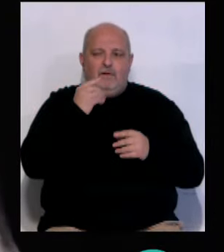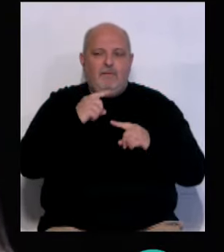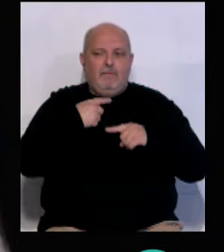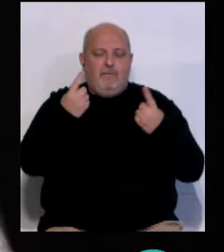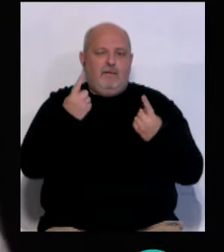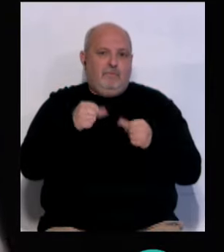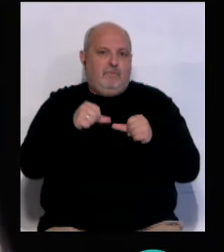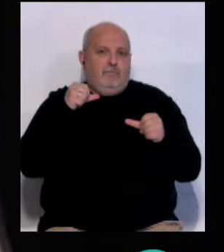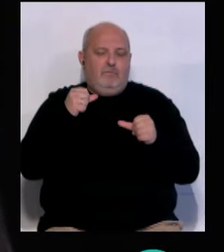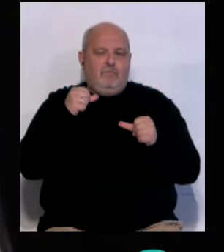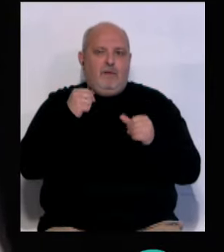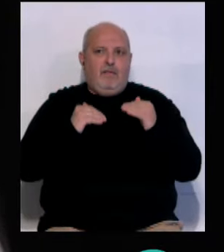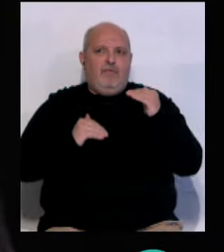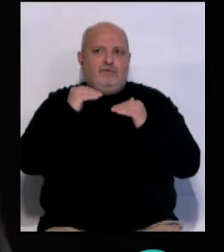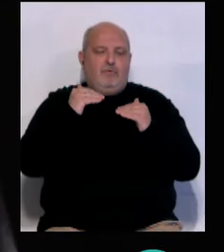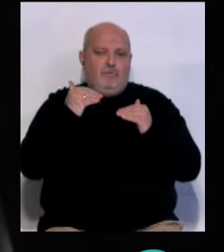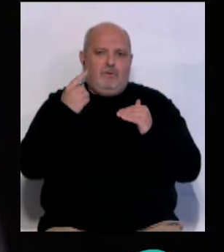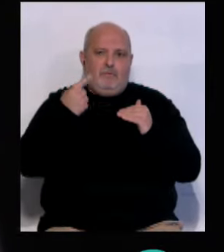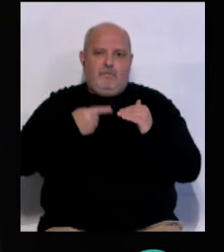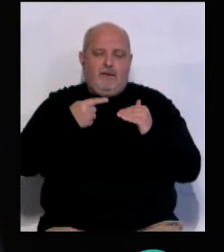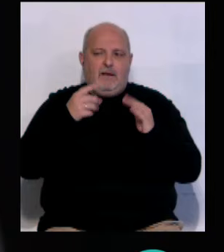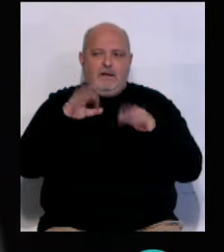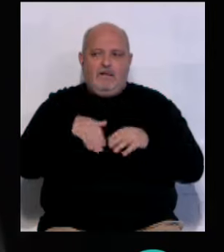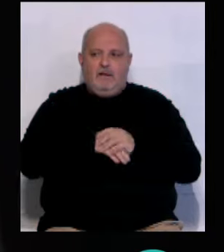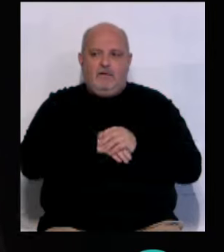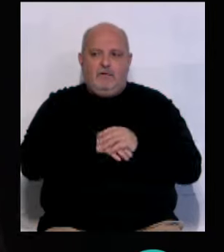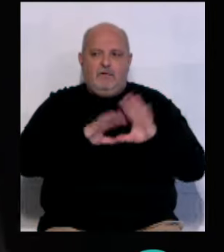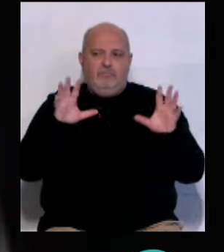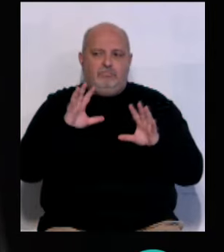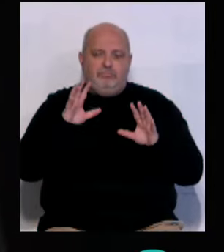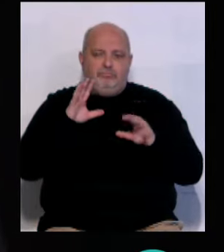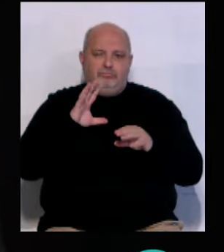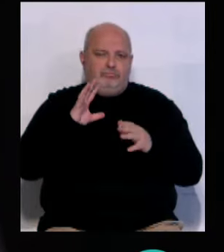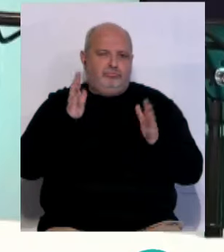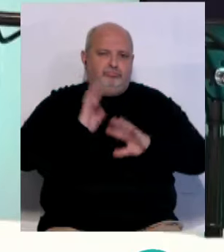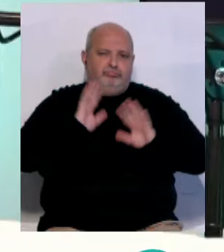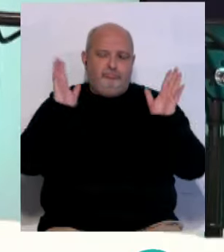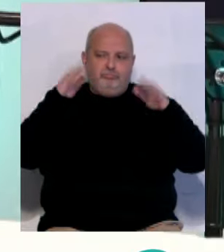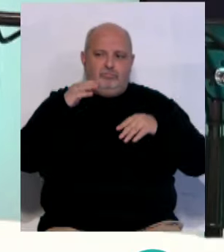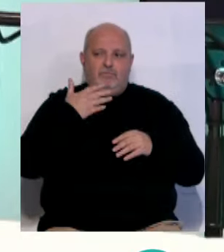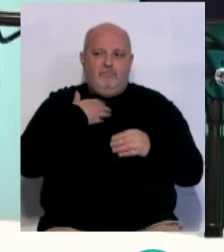que tengo un ascenso Pero cis eso tiene que ser sa que Cómo se vive el fútbol Pues imagínate un